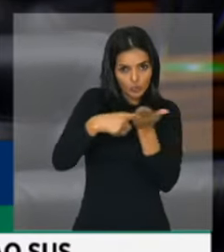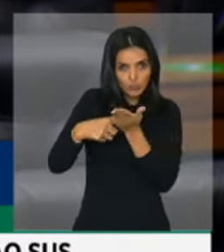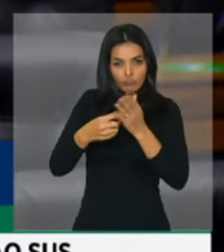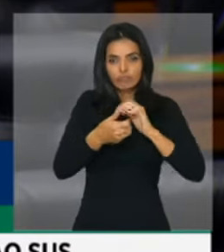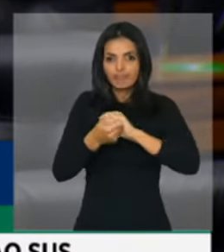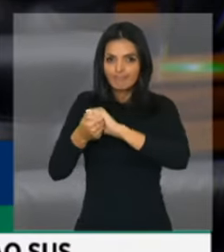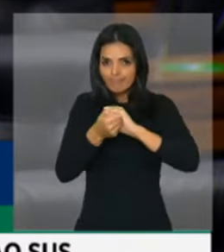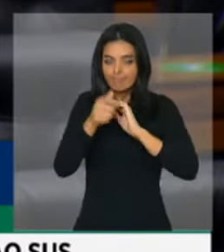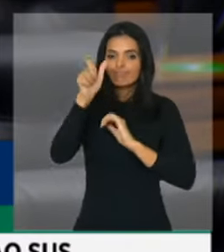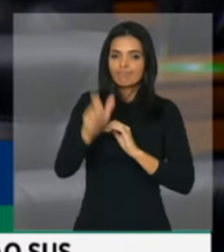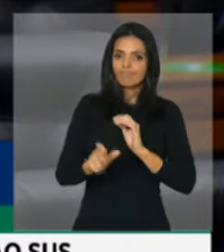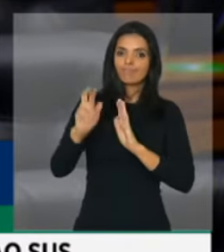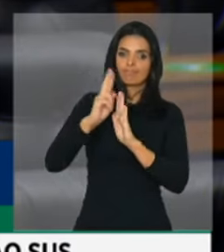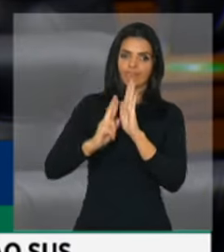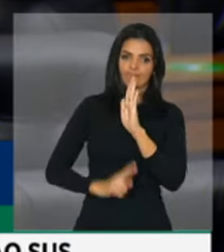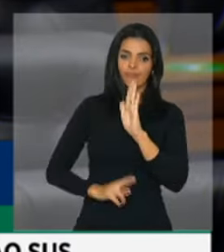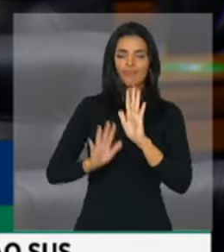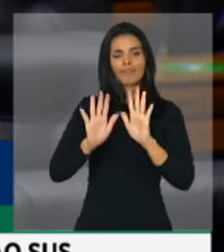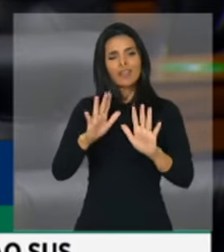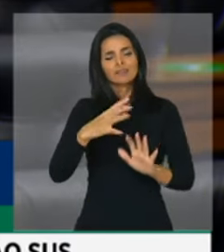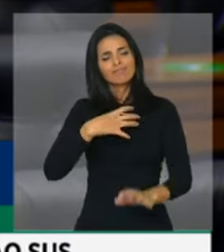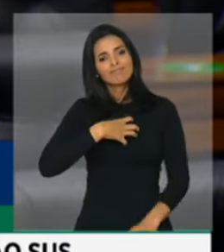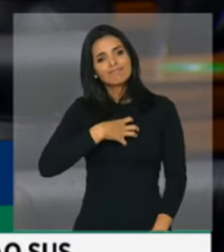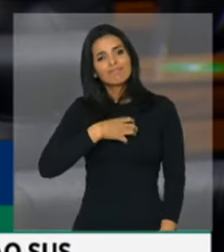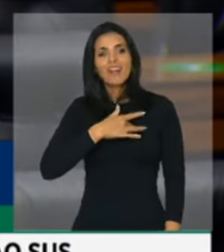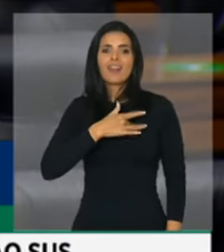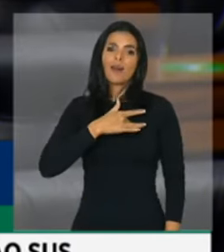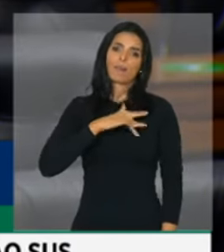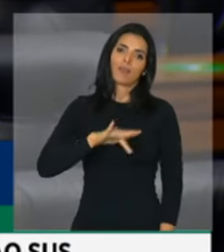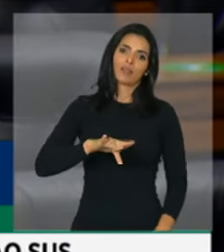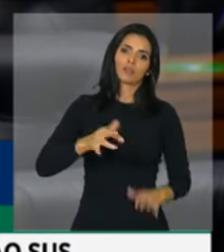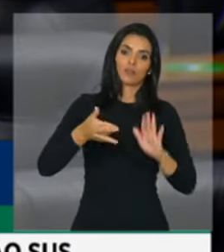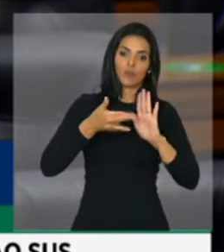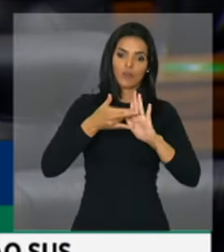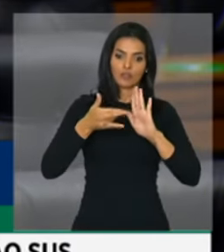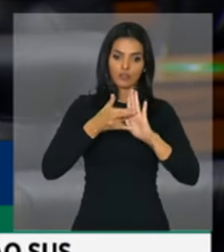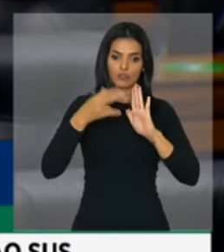RELATOR. LAMENTO MUITO QUE O REGIMENTO DA CASA A ESSA ALTURA NÃO PERMITE, OU NÃO TENHA PERMITIDO. NOS RESTA